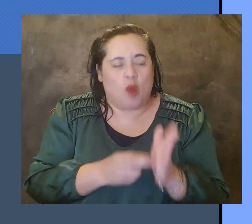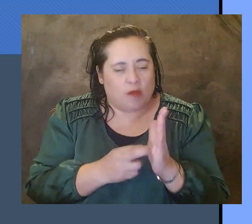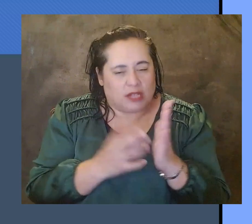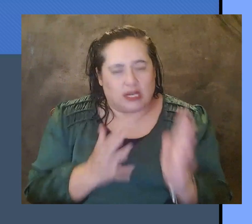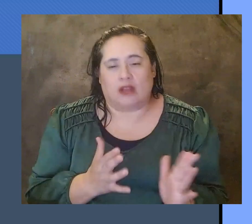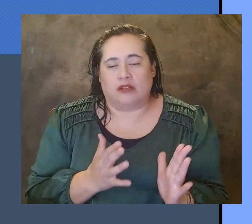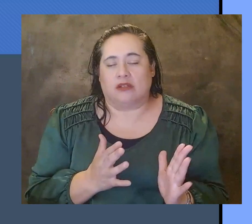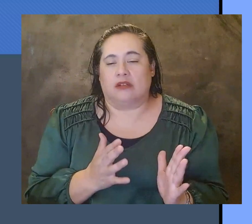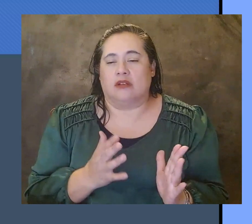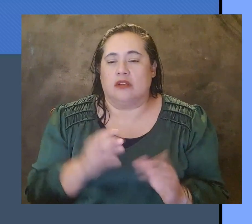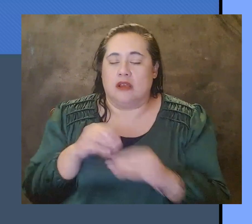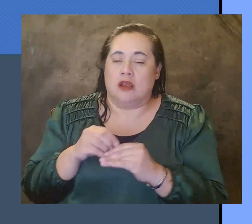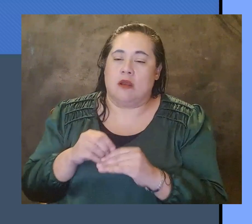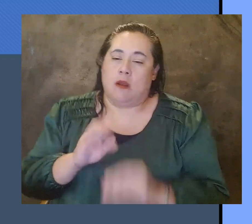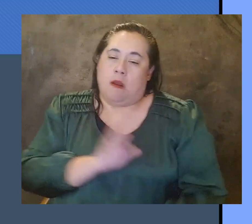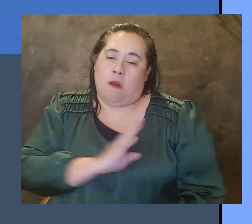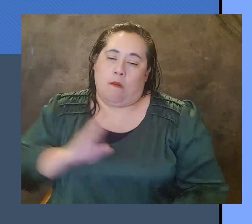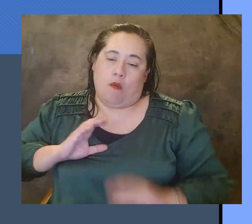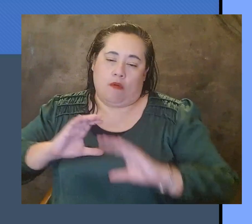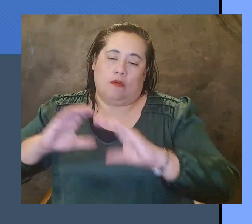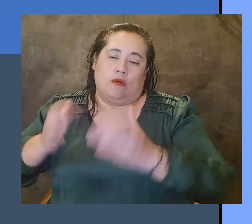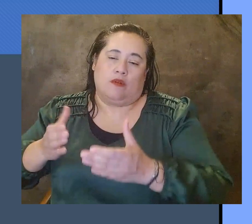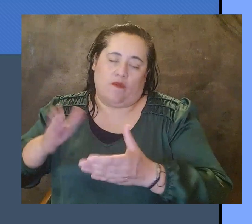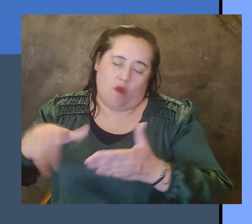directiva de todos los Estados Unidos.